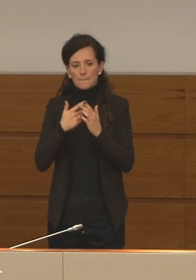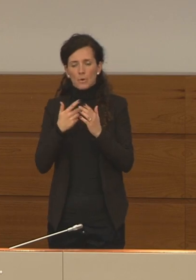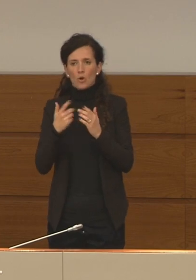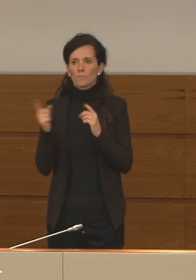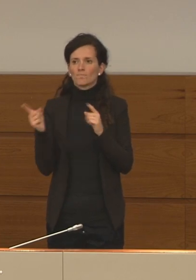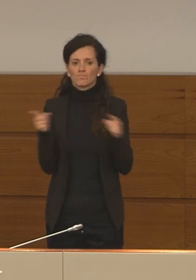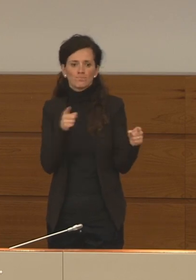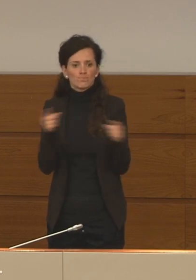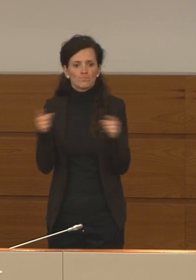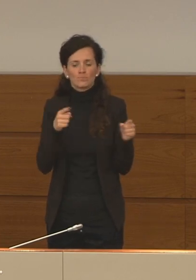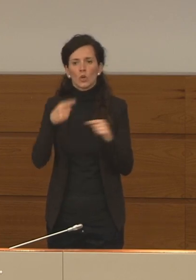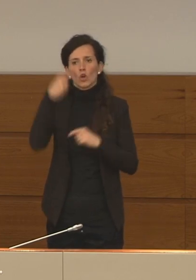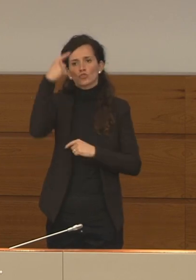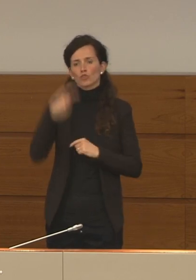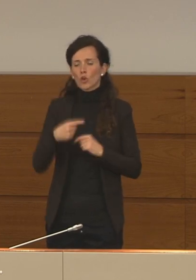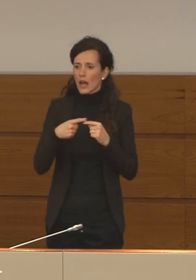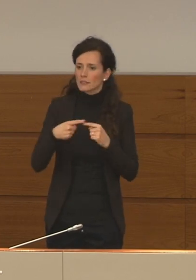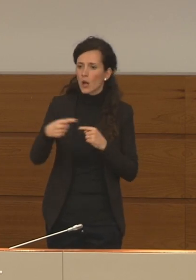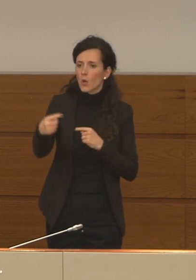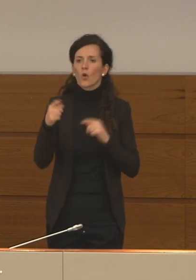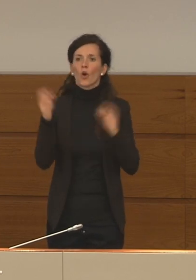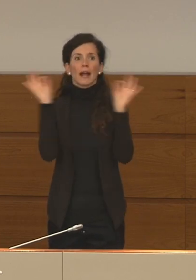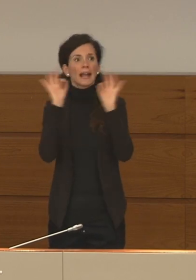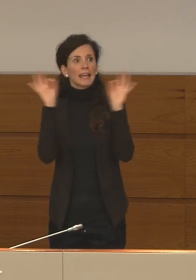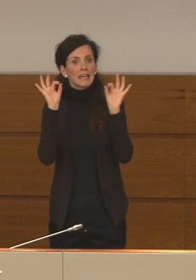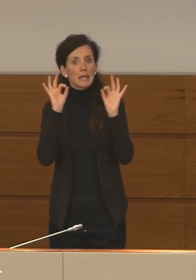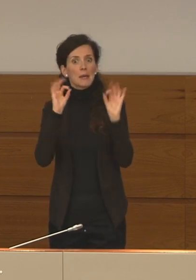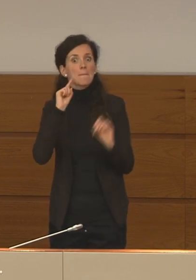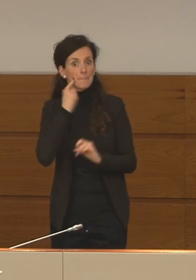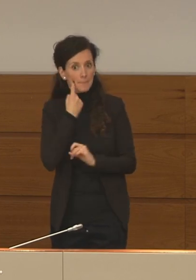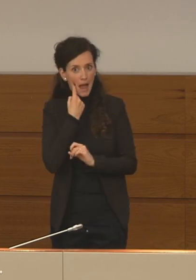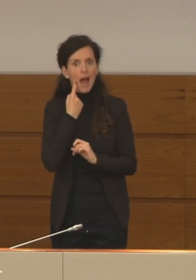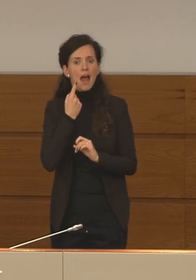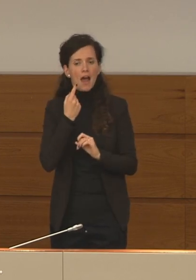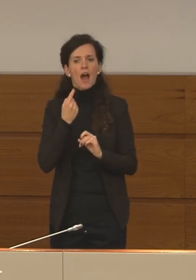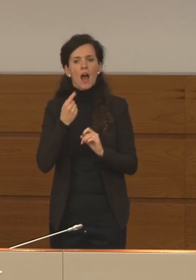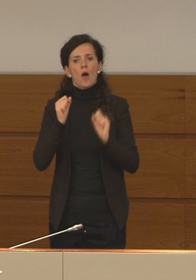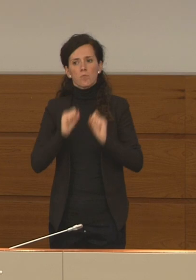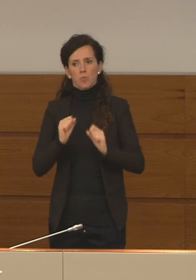giornate più lunghe e un clima più mite favorisce certamente l'attività all'aria